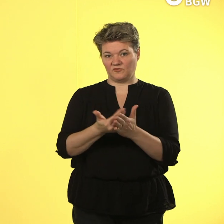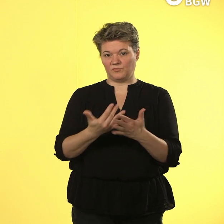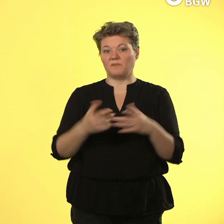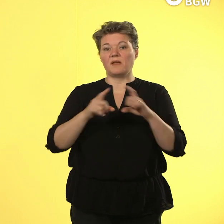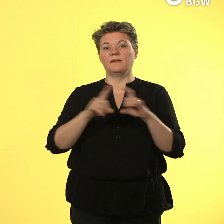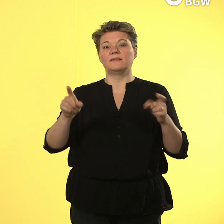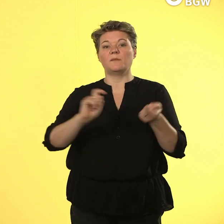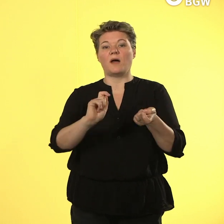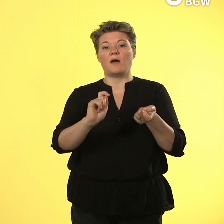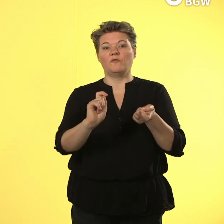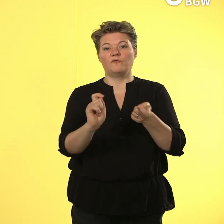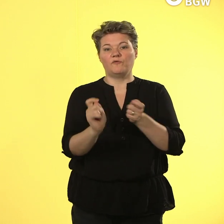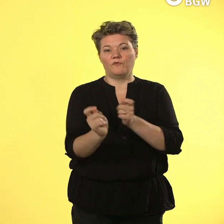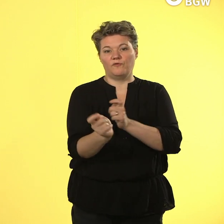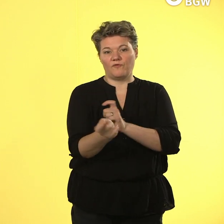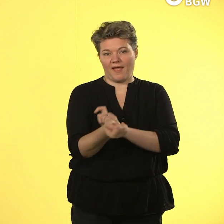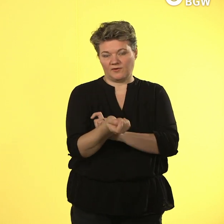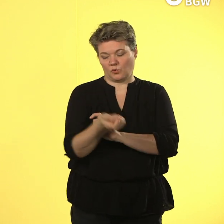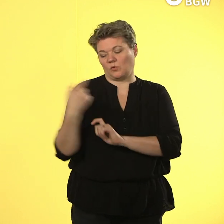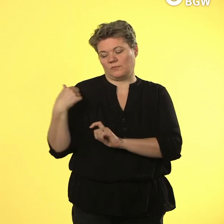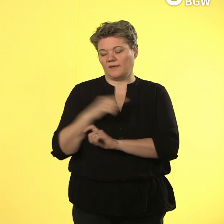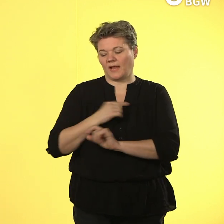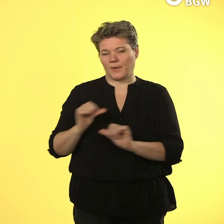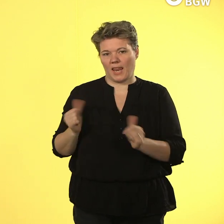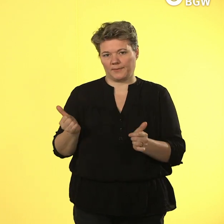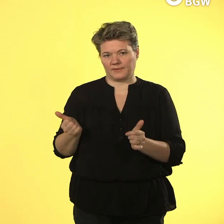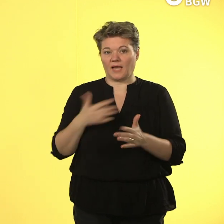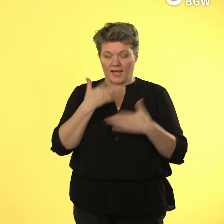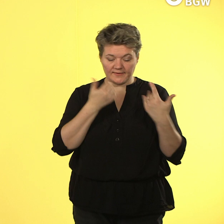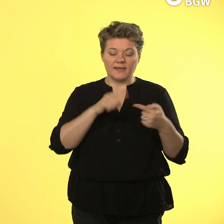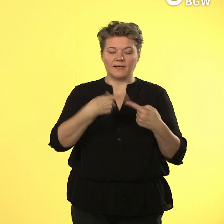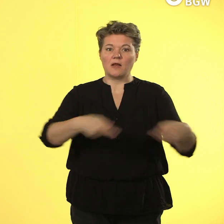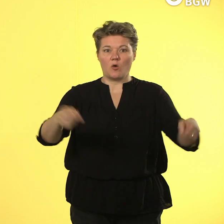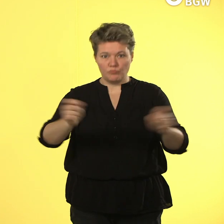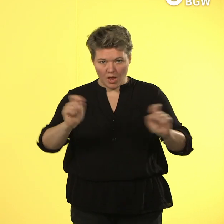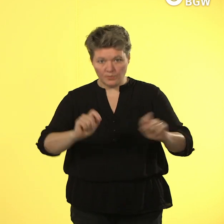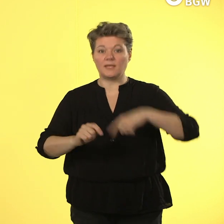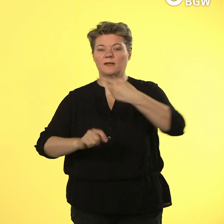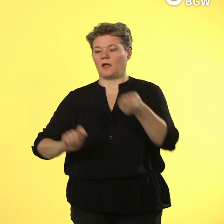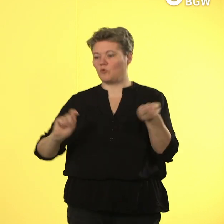und hinterher gucken, wie kann es anders gehen. Das war in den späten 90ern.